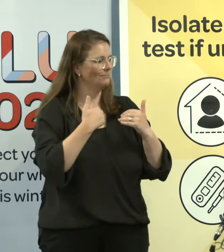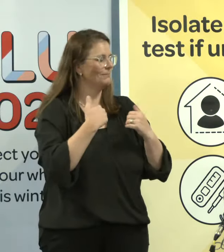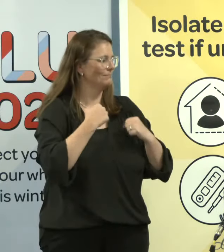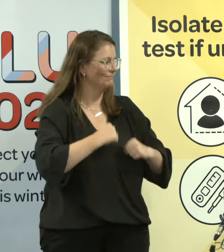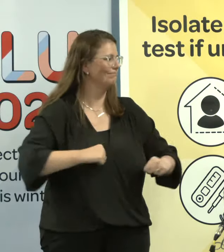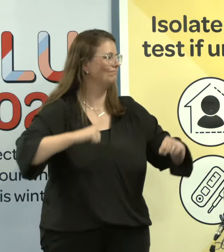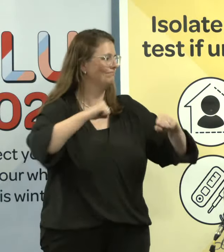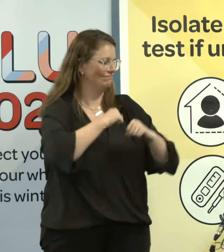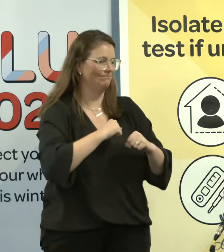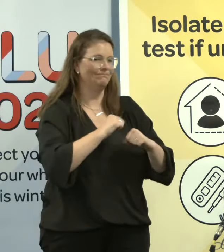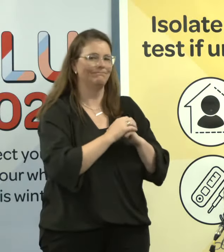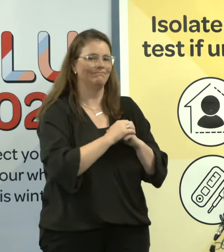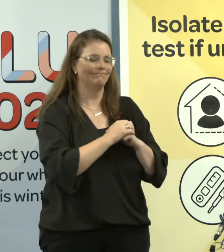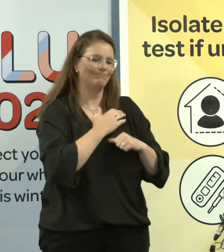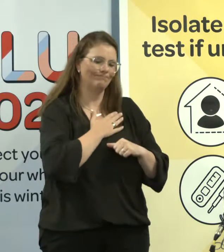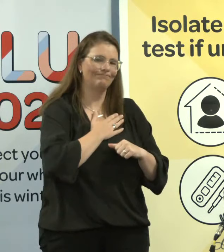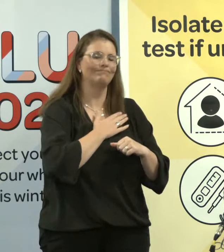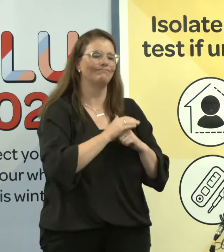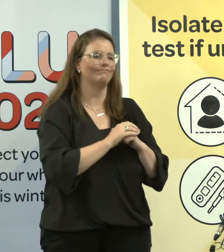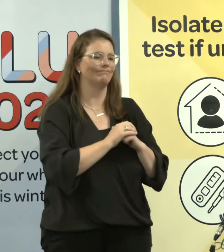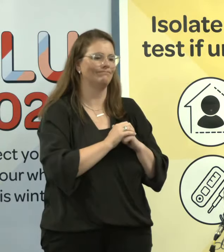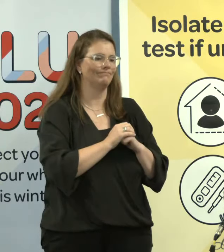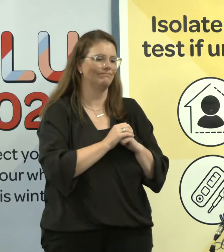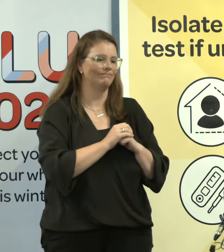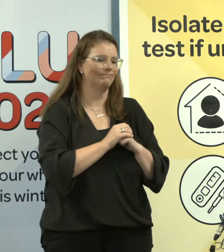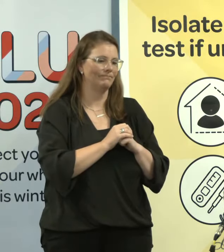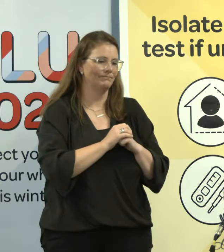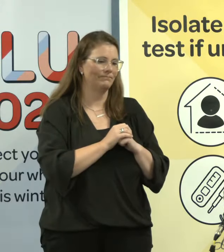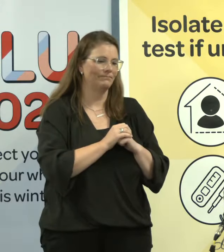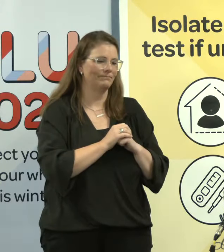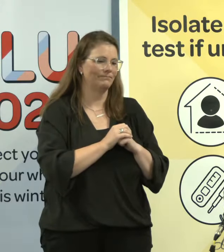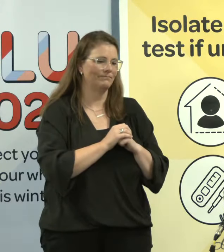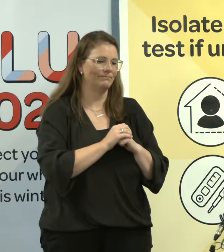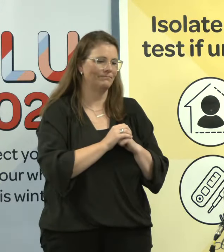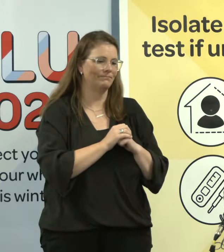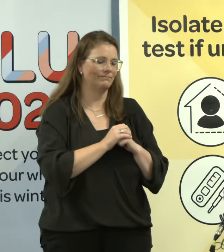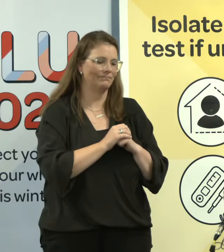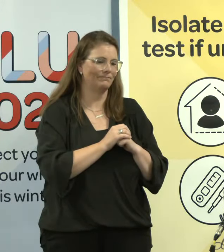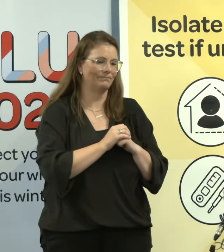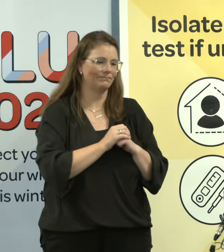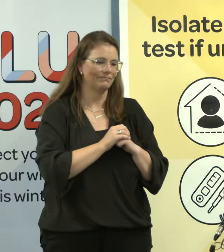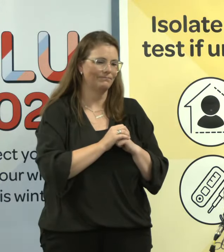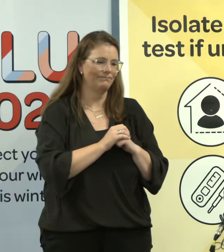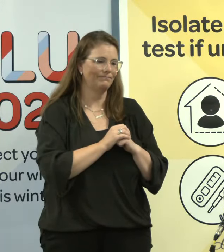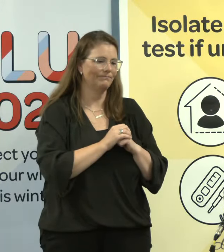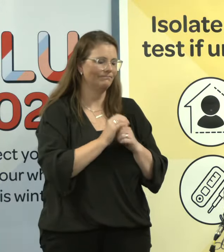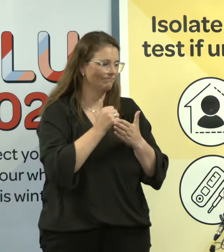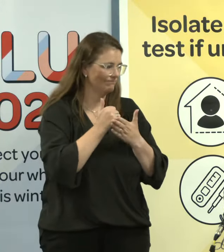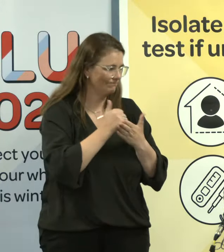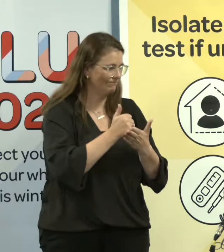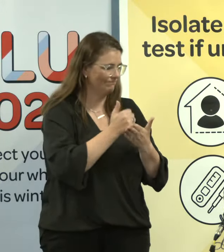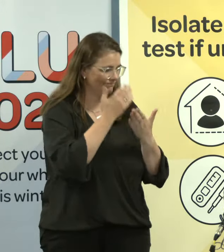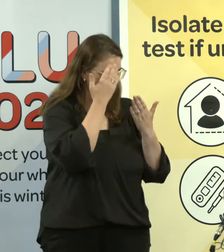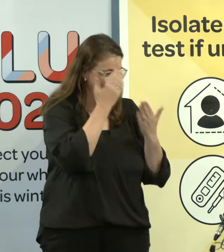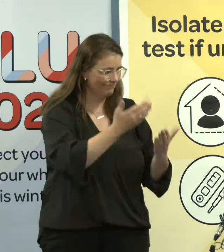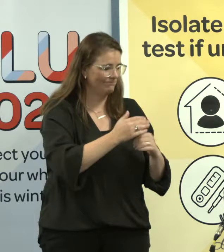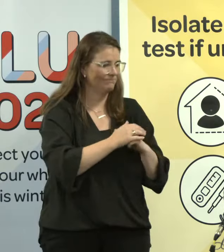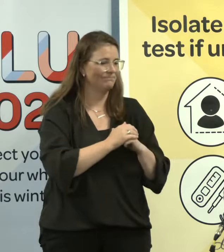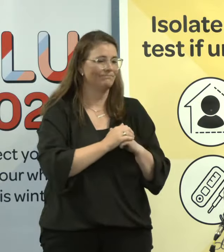kei te okioki koe, ka mohio ahau ka hoki mai ano koe e whai hua